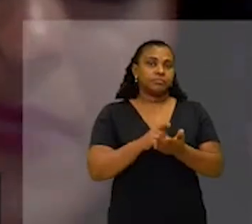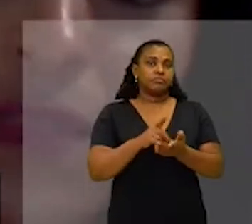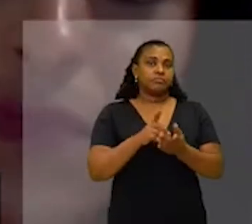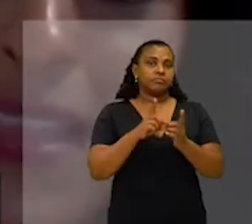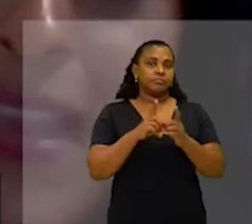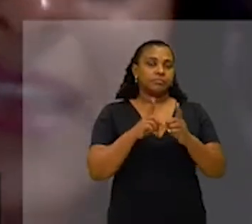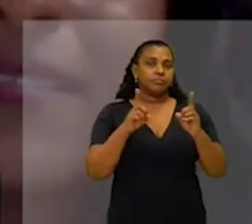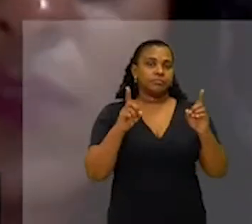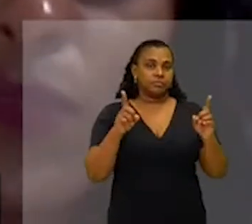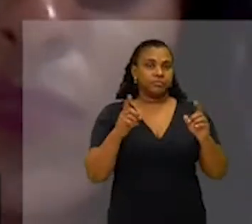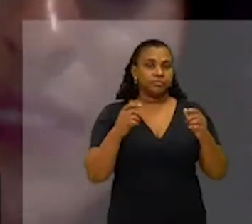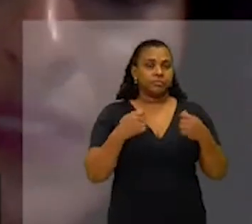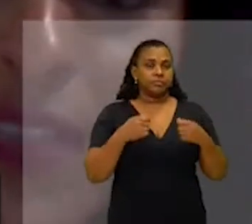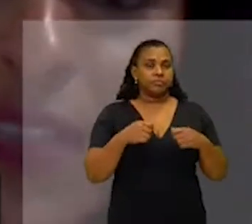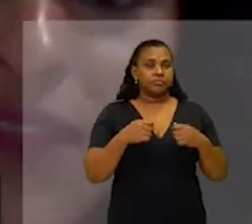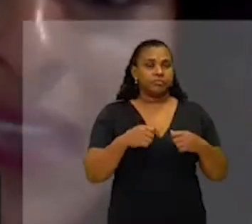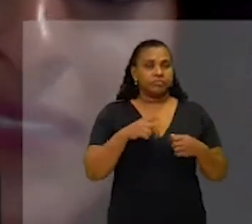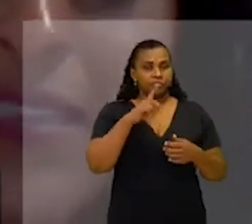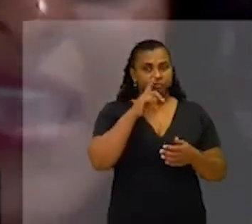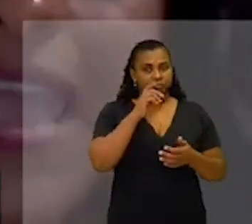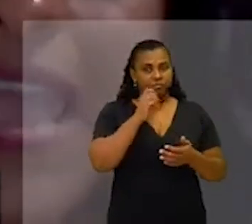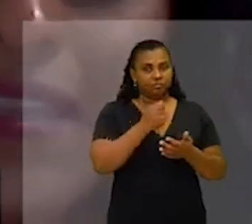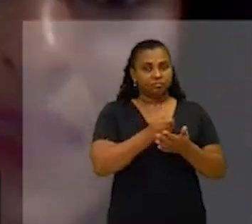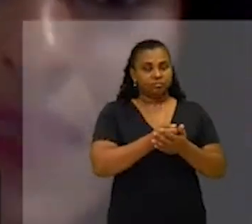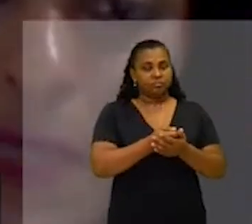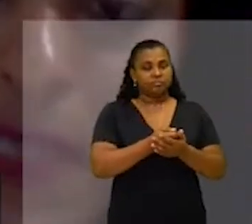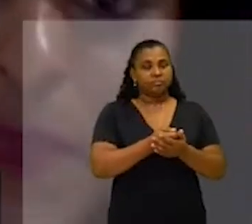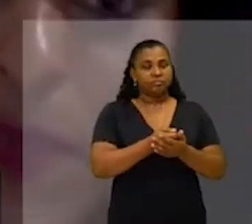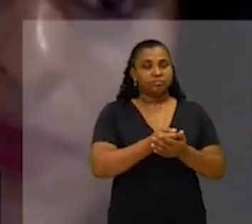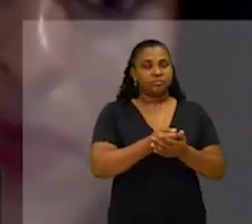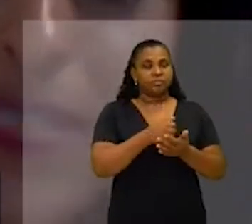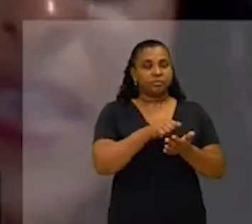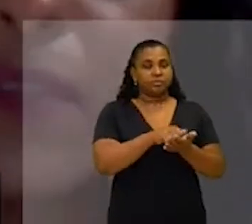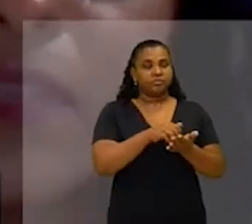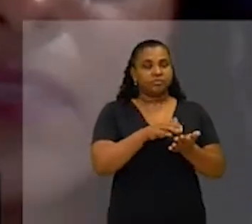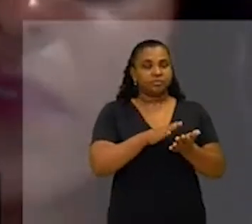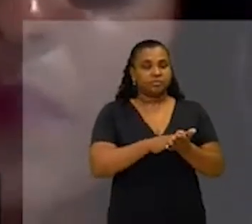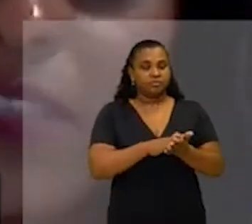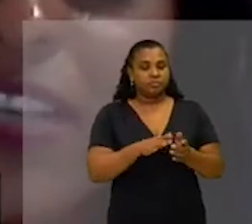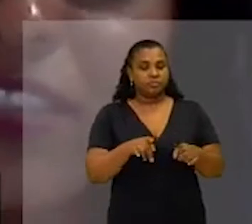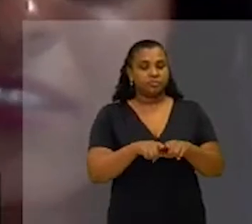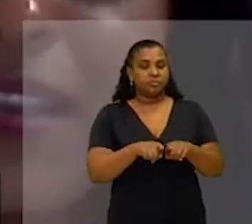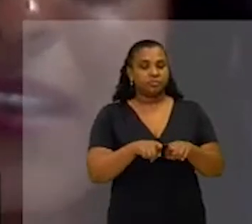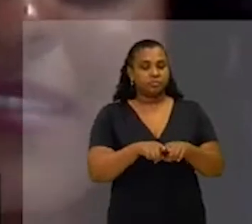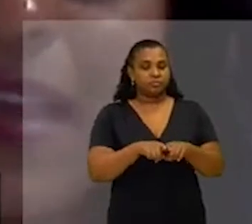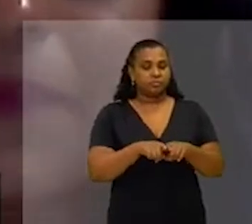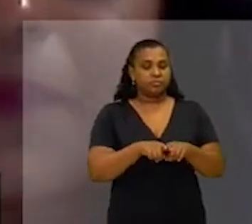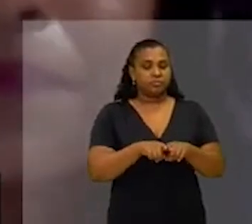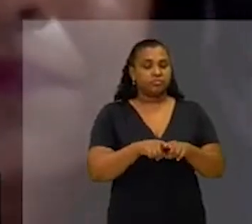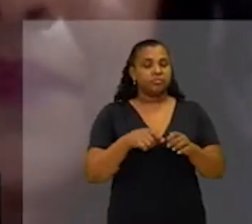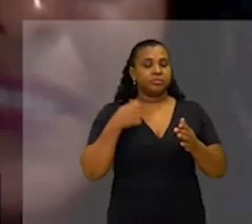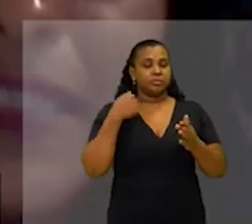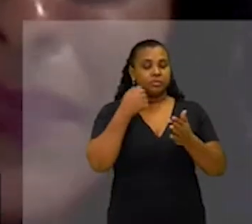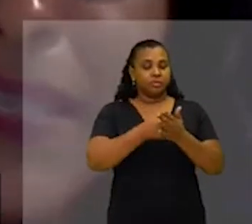considerar essas lutas travadas essas percepções não temos como deixar de analisar também a